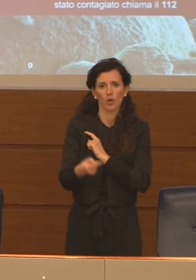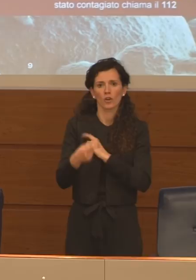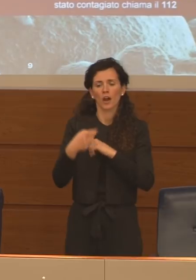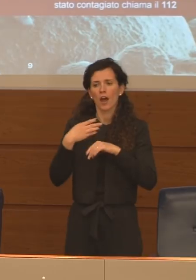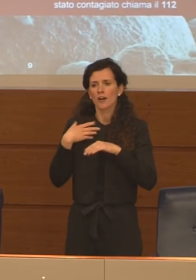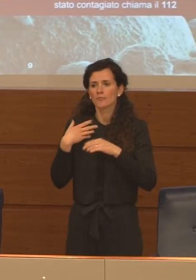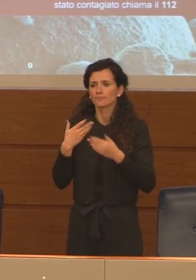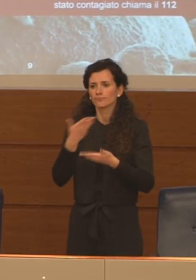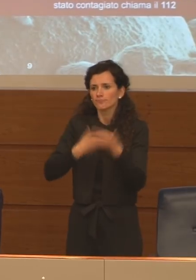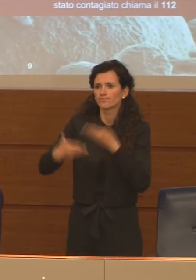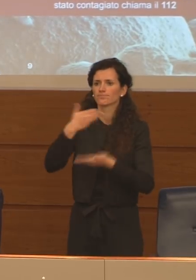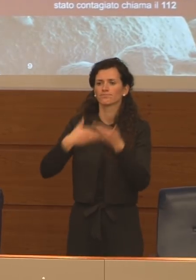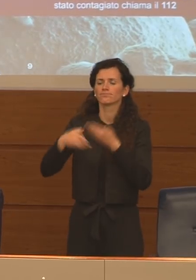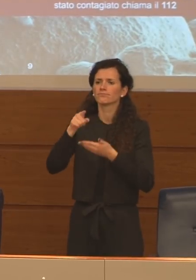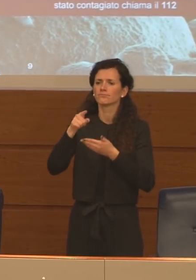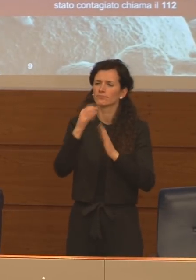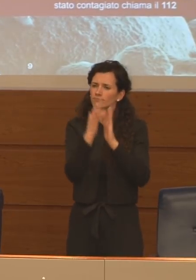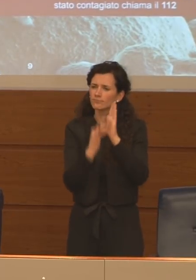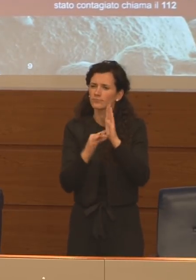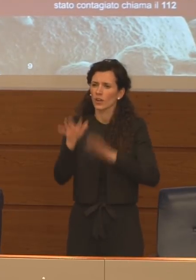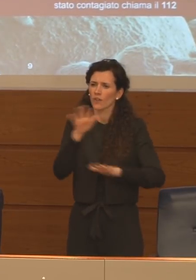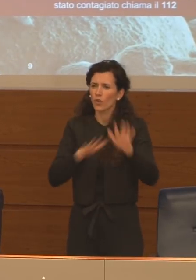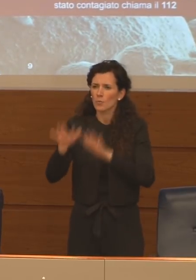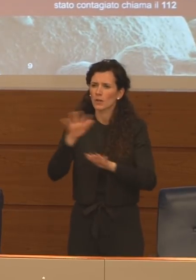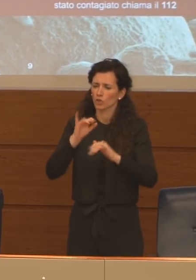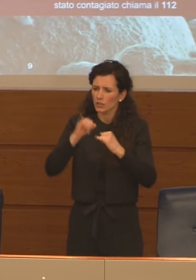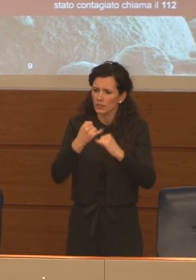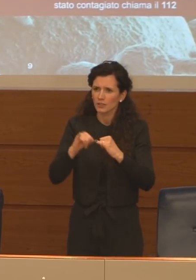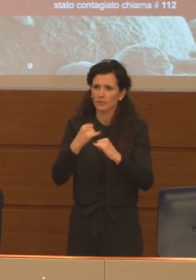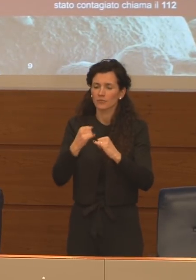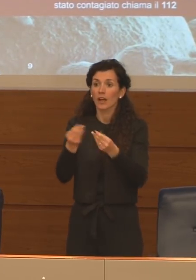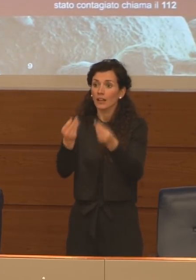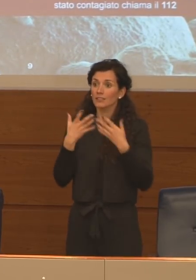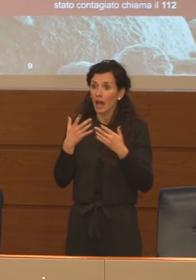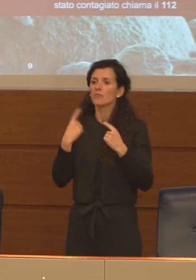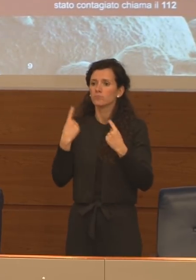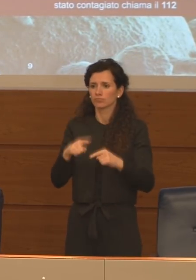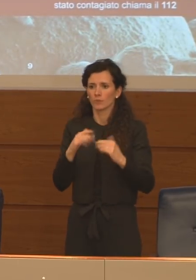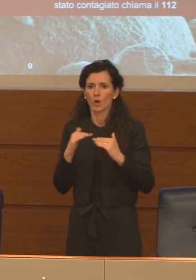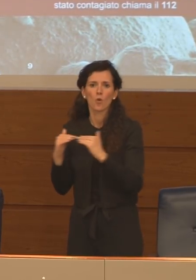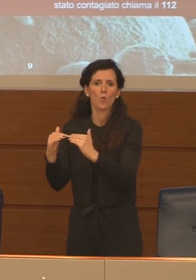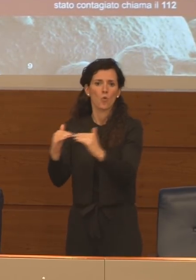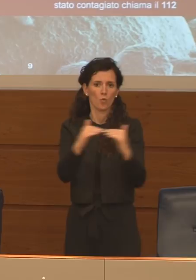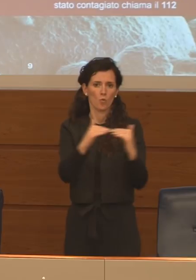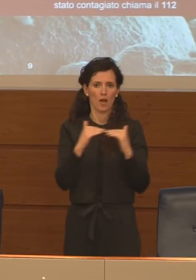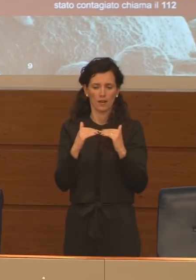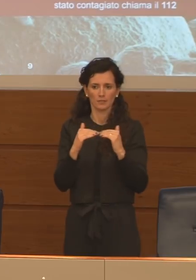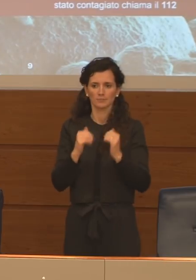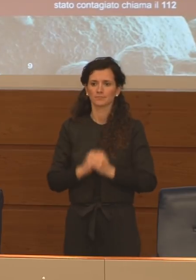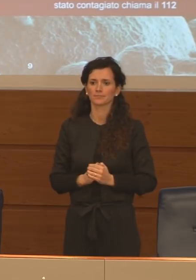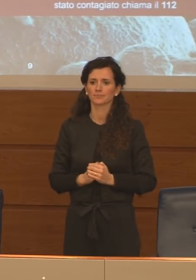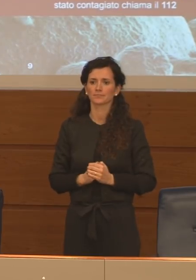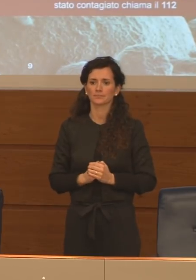maniera da avere informazioni standardizzate e quindi ci